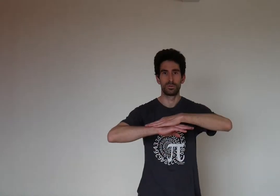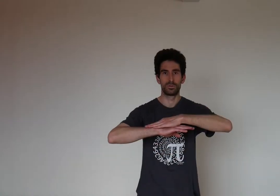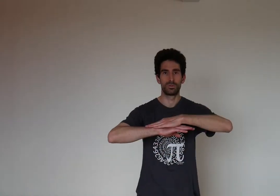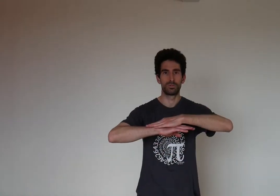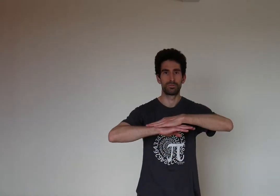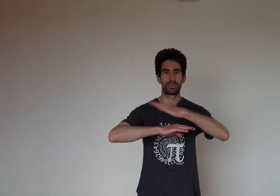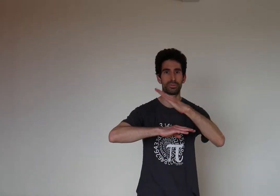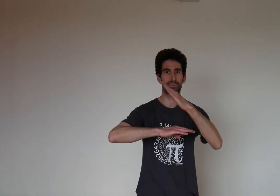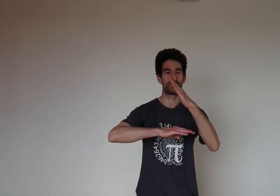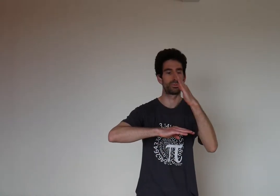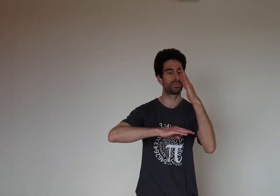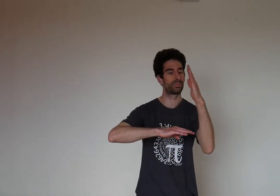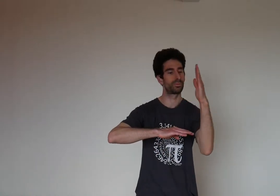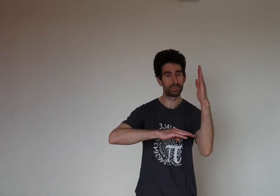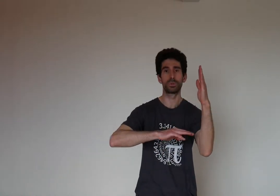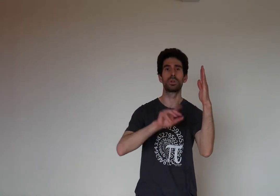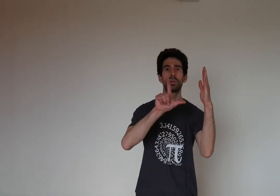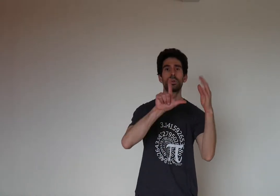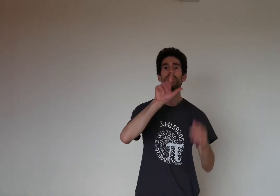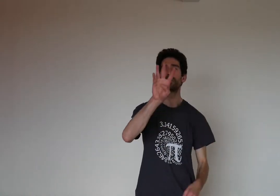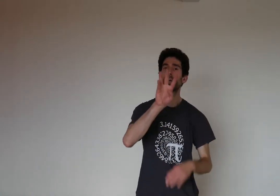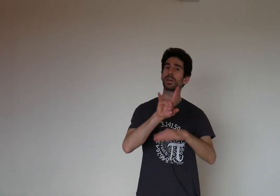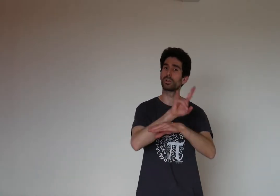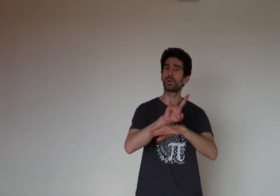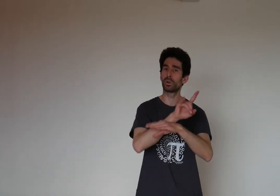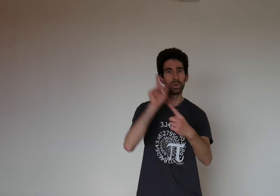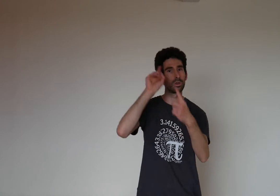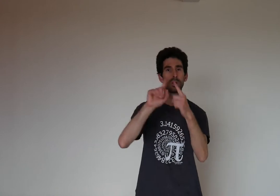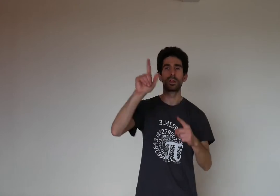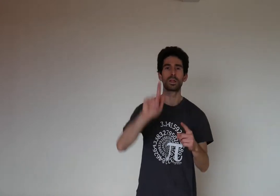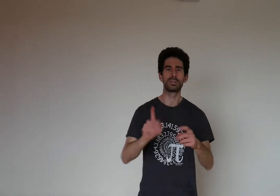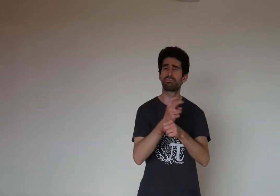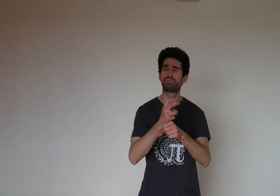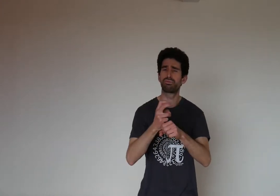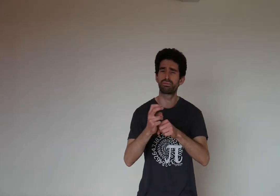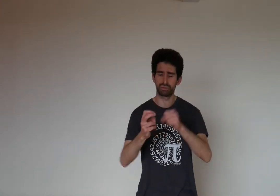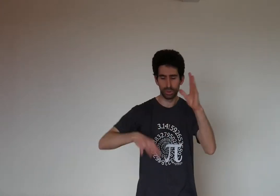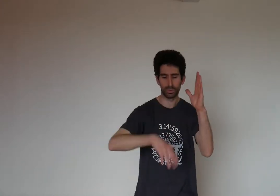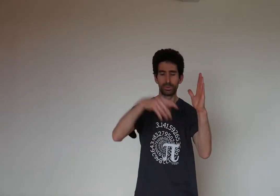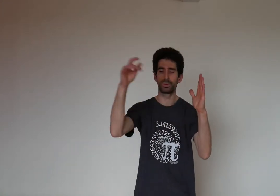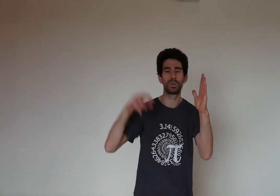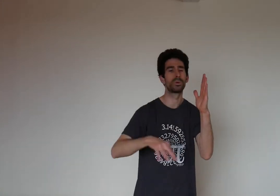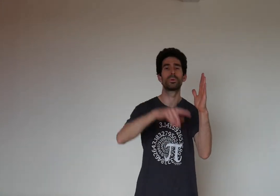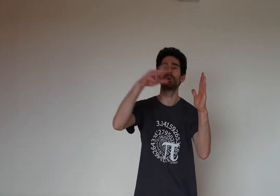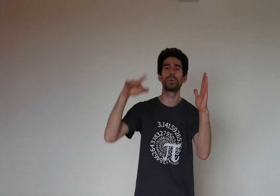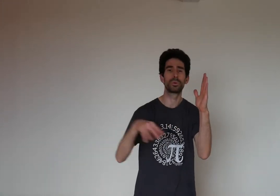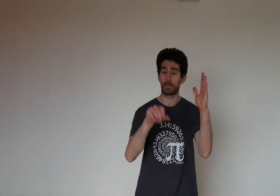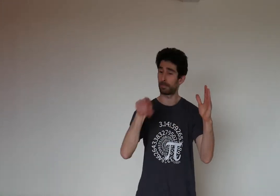Ils doivent laisser ouverte la fosse pendant 24h pour évacuer les gaz toxiques.